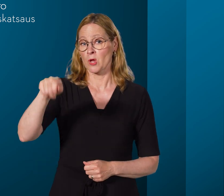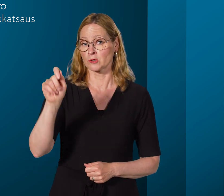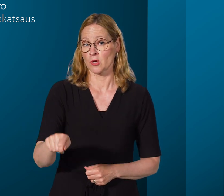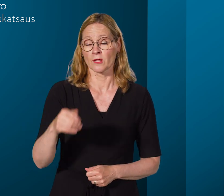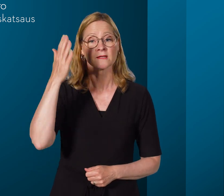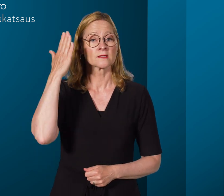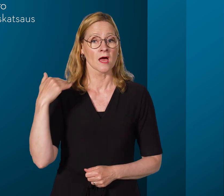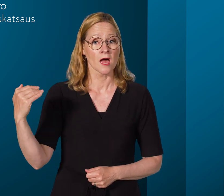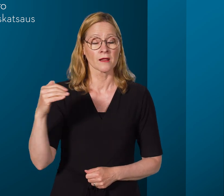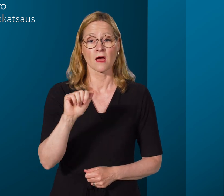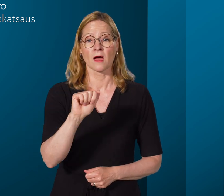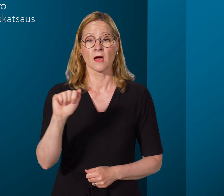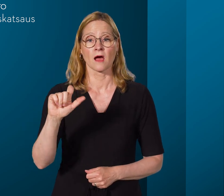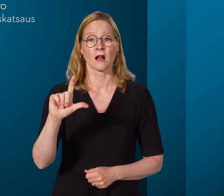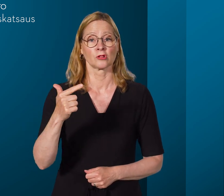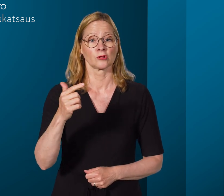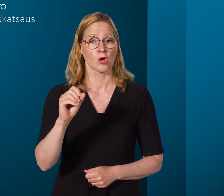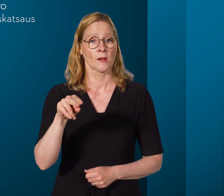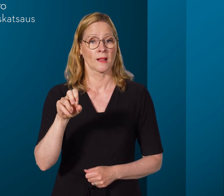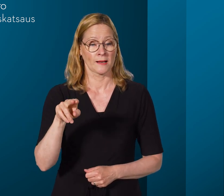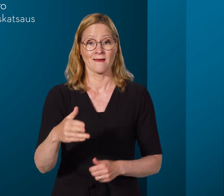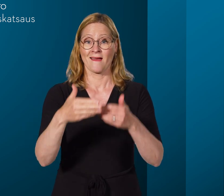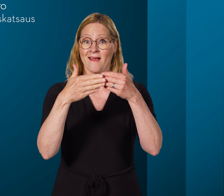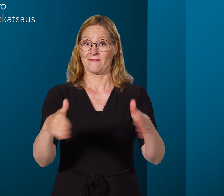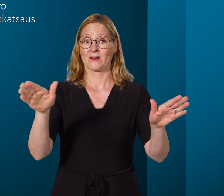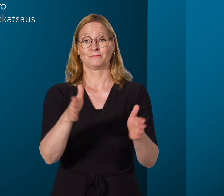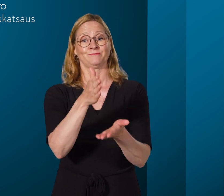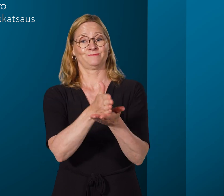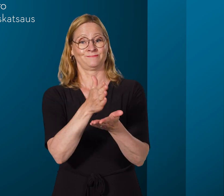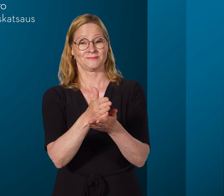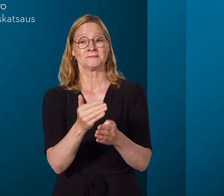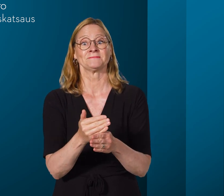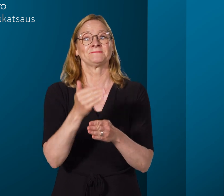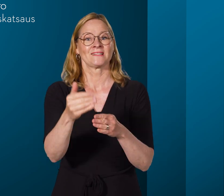Puheenjohtaja Jaana Aaltosen avauspuheenvuoroa seurasi -